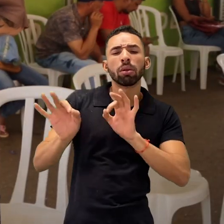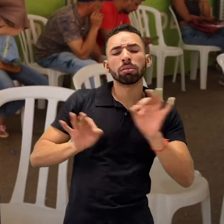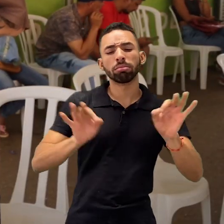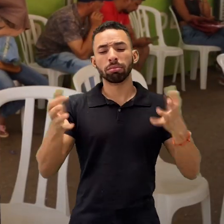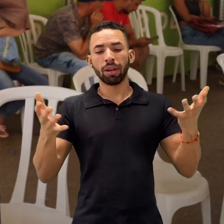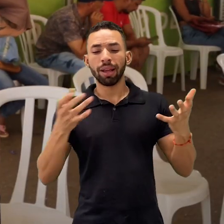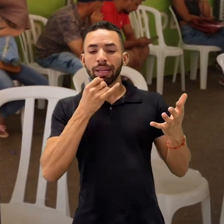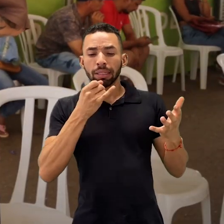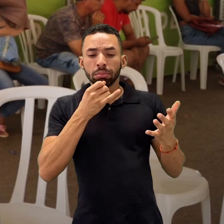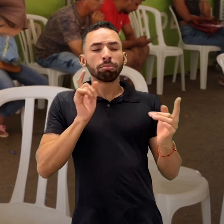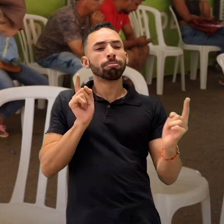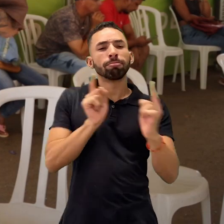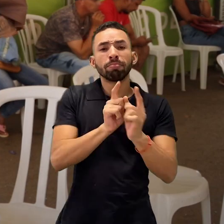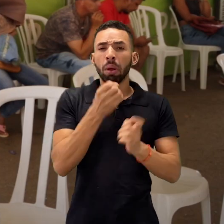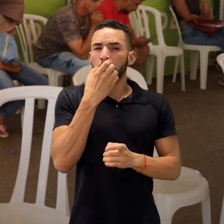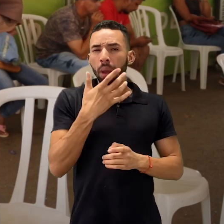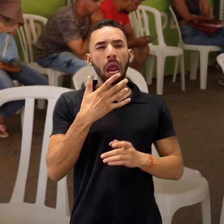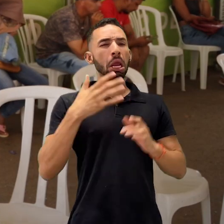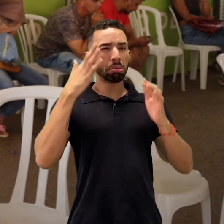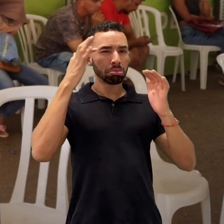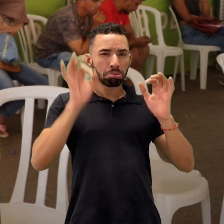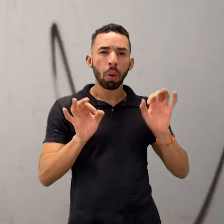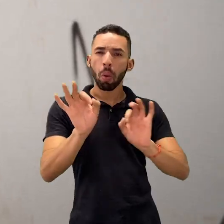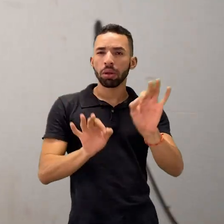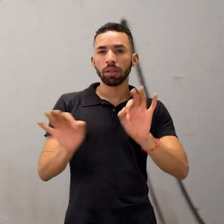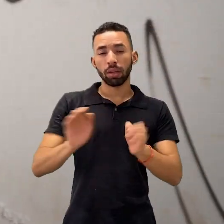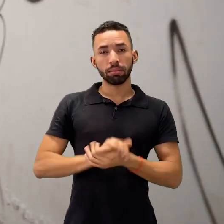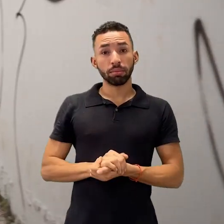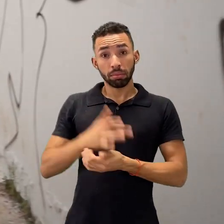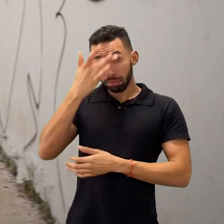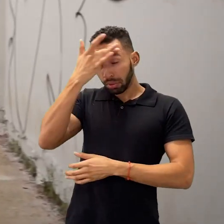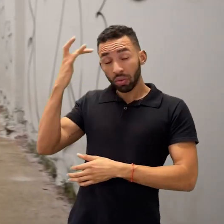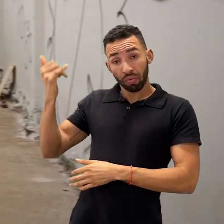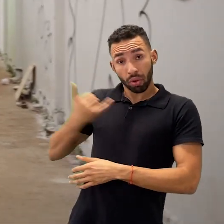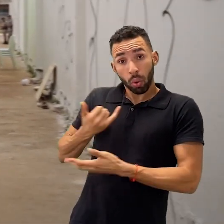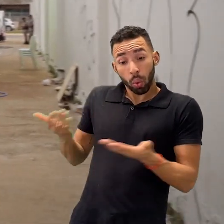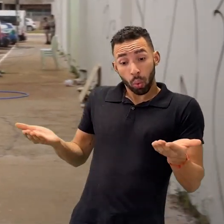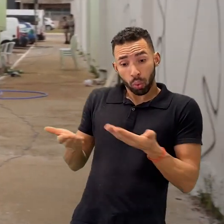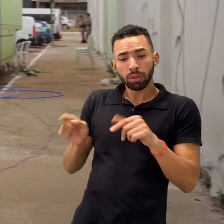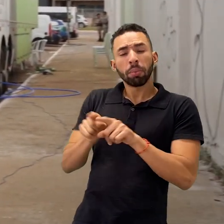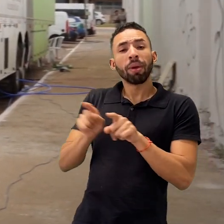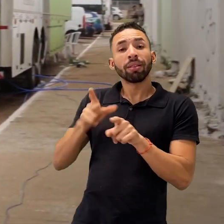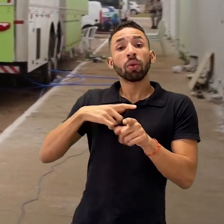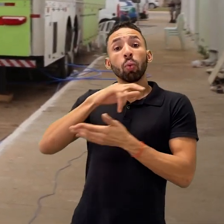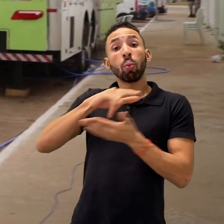foi um serviço público muito bem feito. Me falaram que hoje estavam fazendo, também, atestado de óbito.